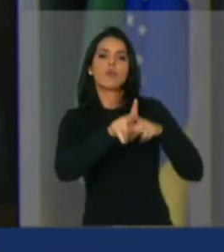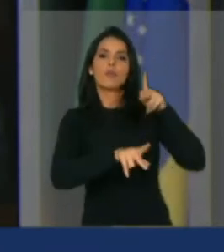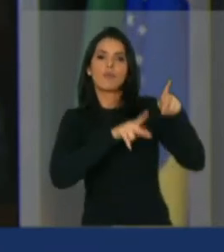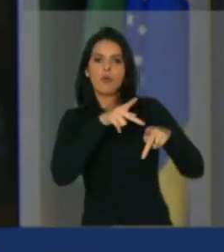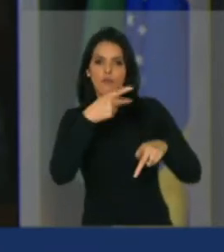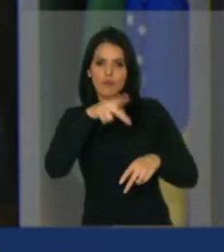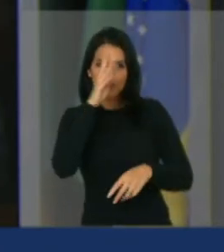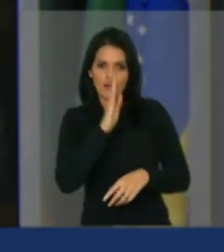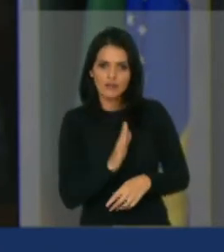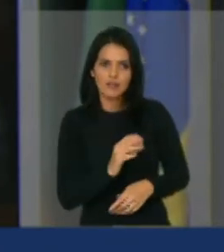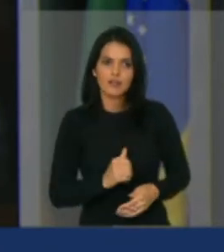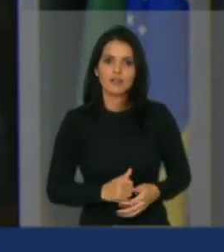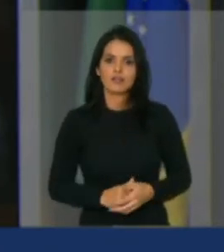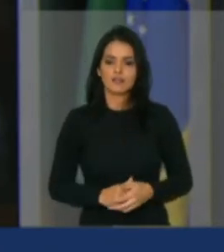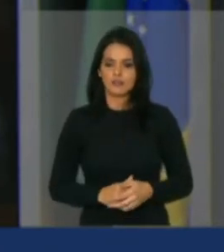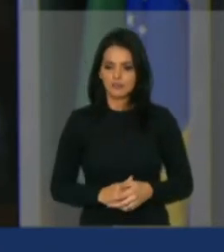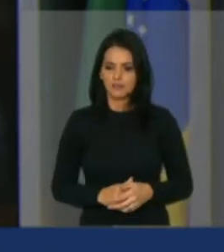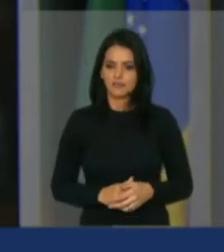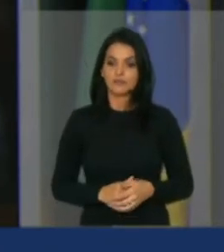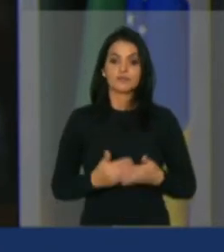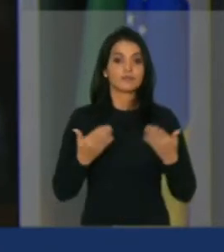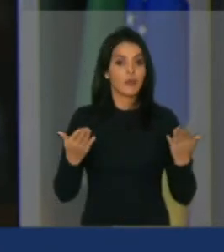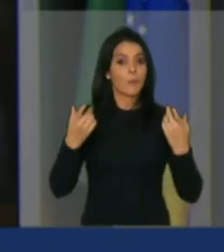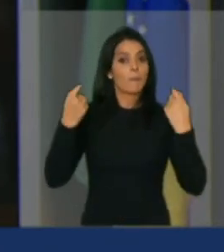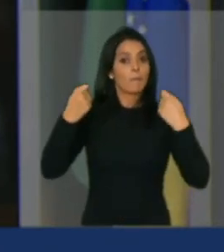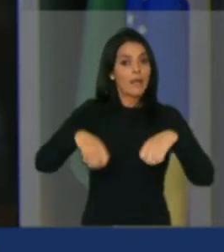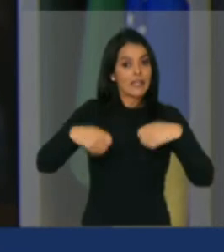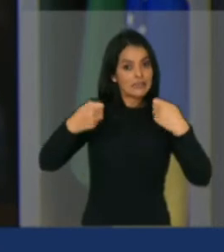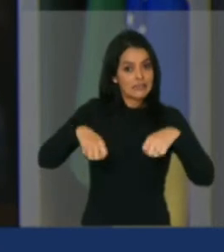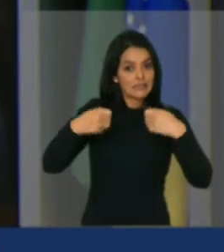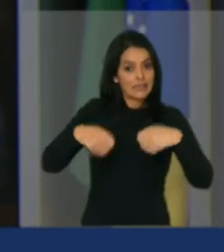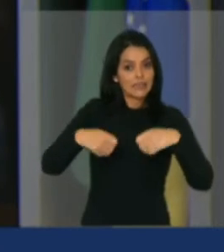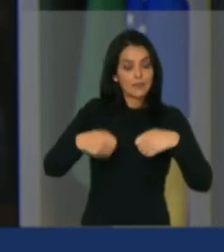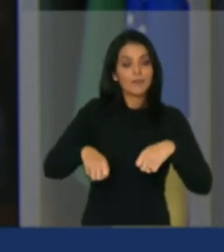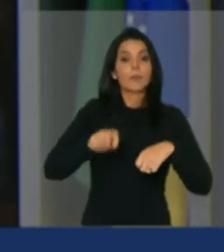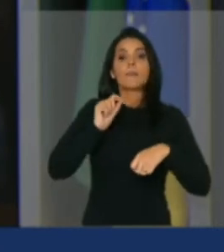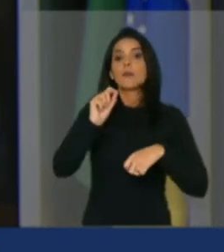BRASILEIRO, E ISSO PRECISA SER CONSIGNADO, PRECISA SER REGISTRADO, E DITO, EM TODOS OS CANTOS DE NOSSA REPÚBLICA.